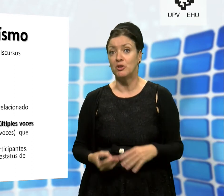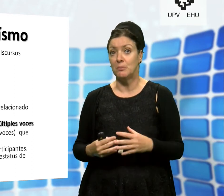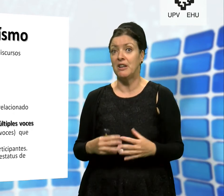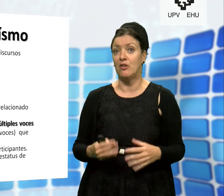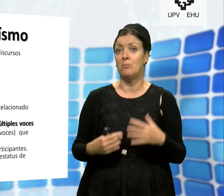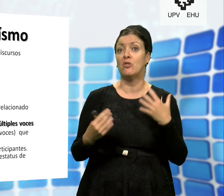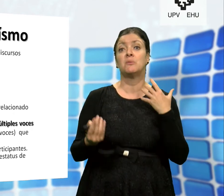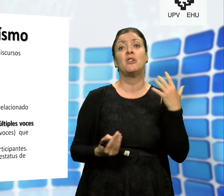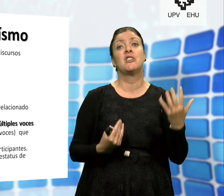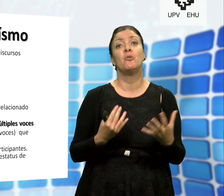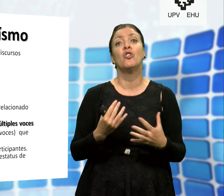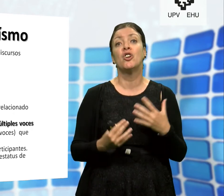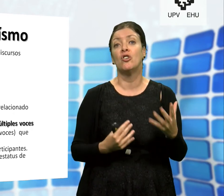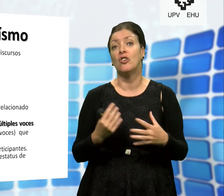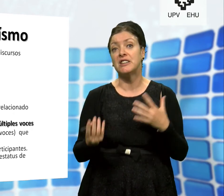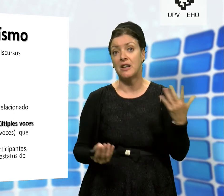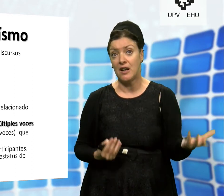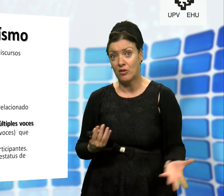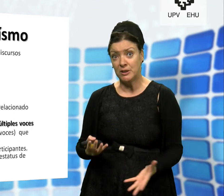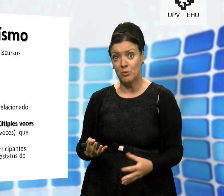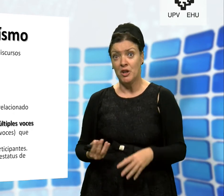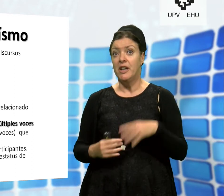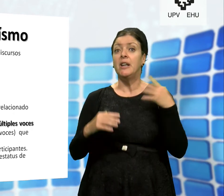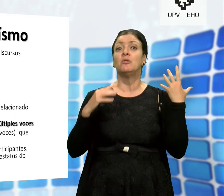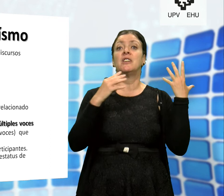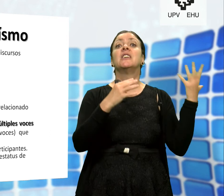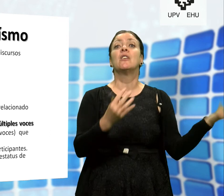hemos explicado el marco epistemológico de lo que es el dialogismo, hemos reseñado la